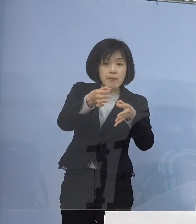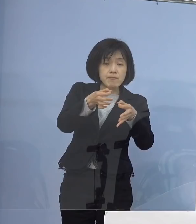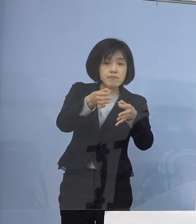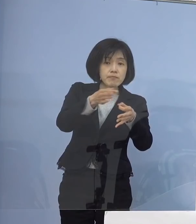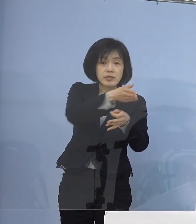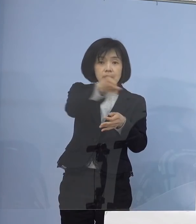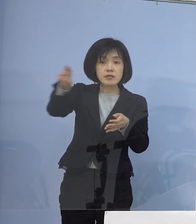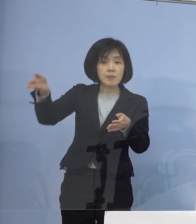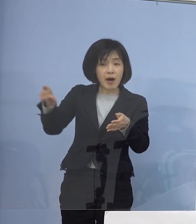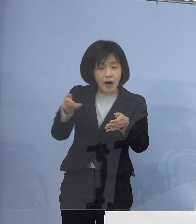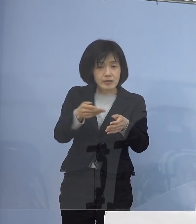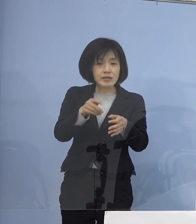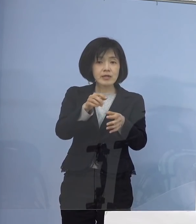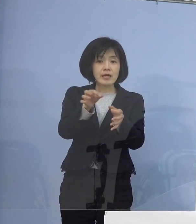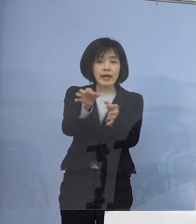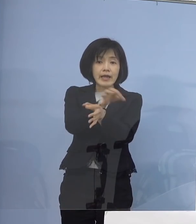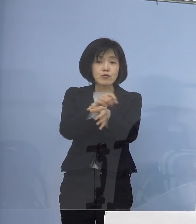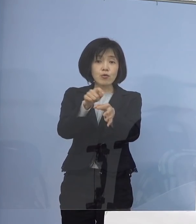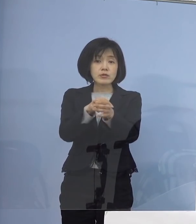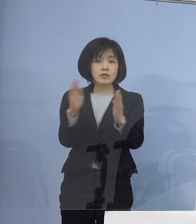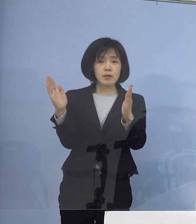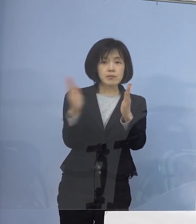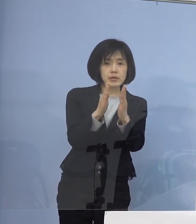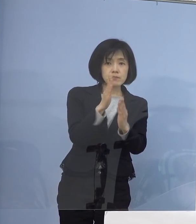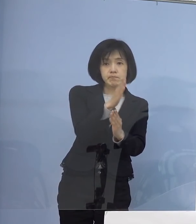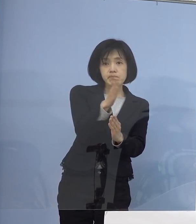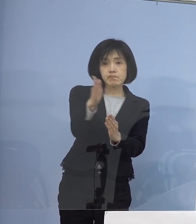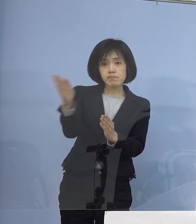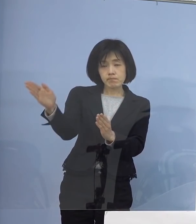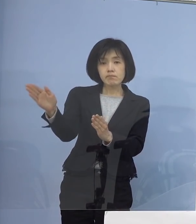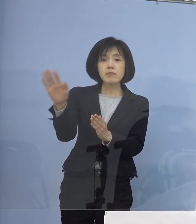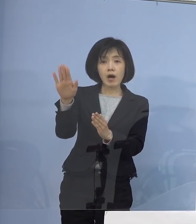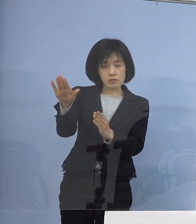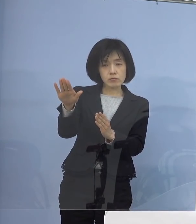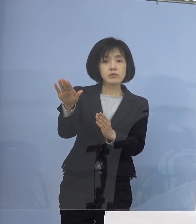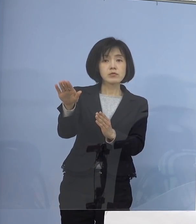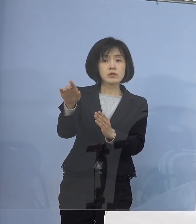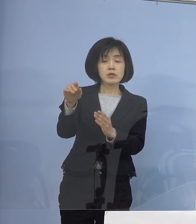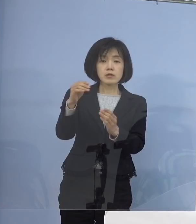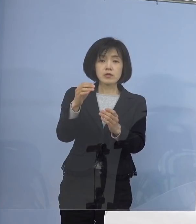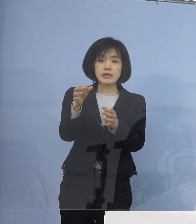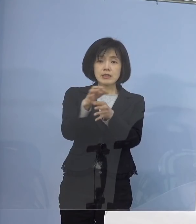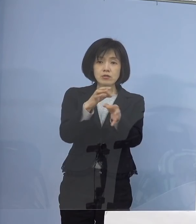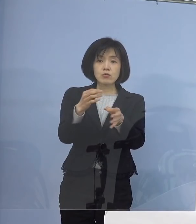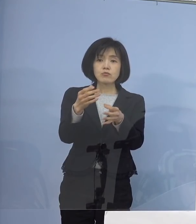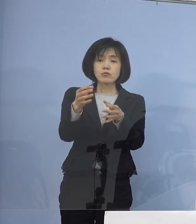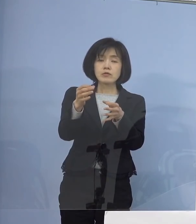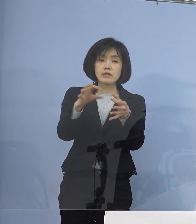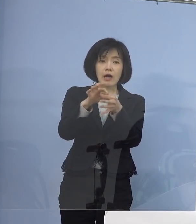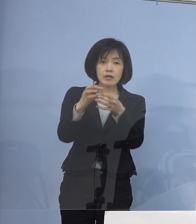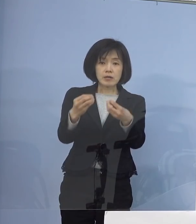時短要請させていただいている 飲食関係では11名となります